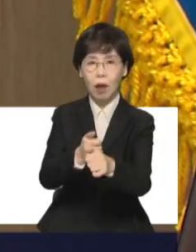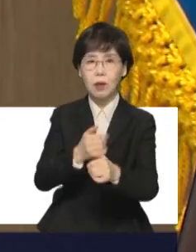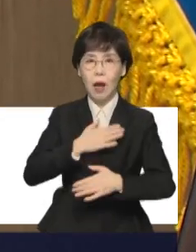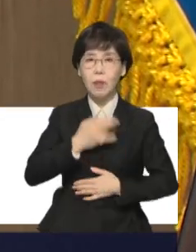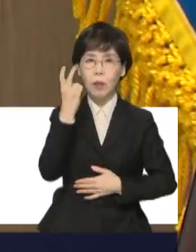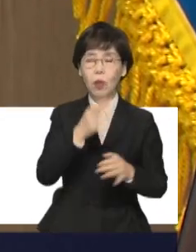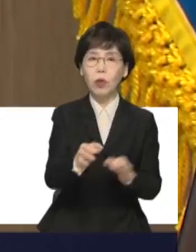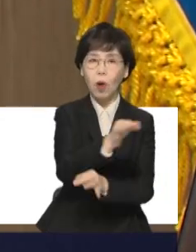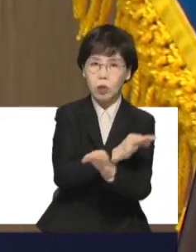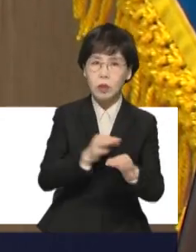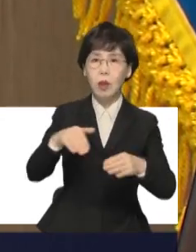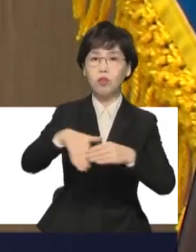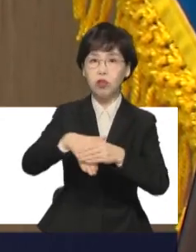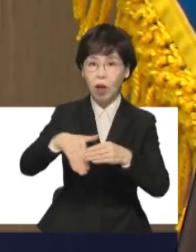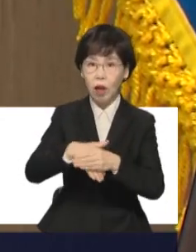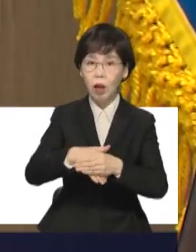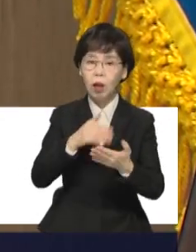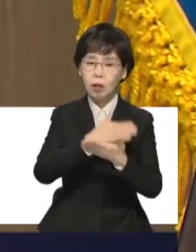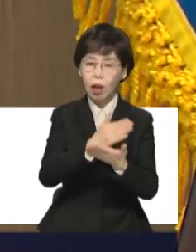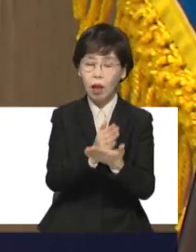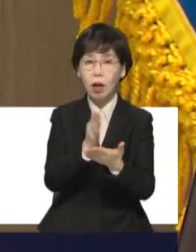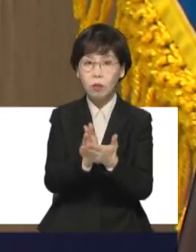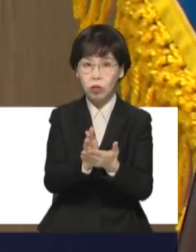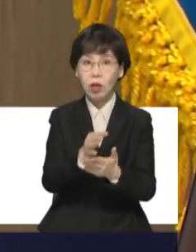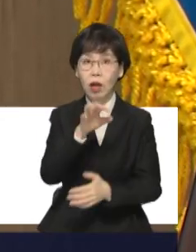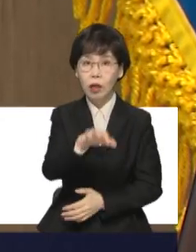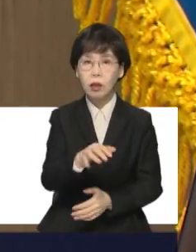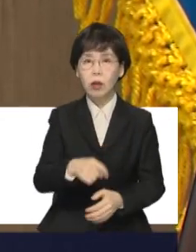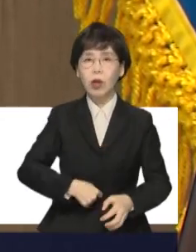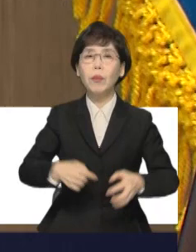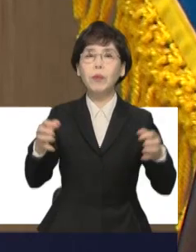다양한 분야에서 협력을 증진시키기 위한